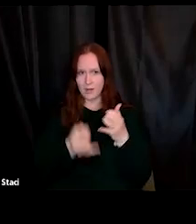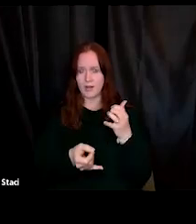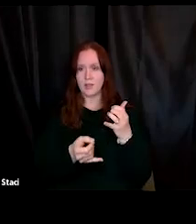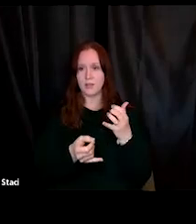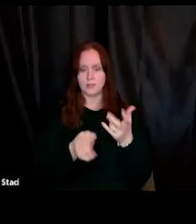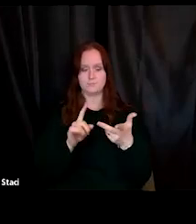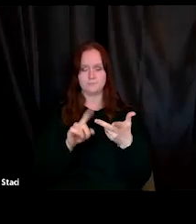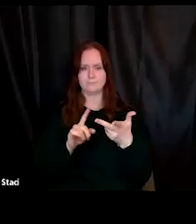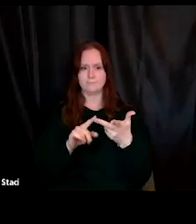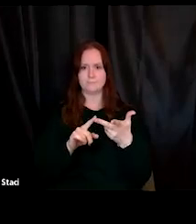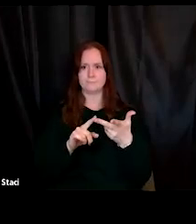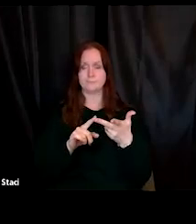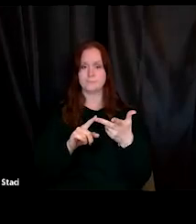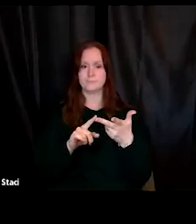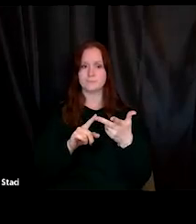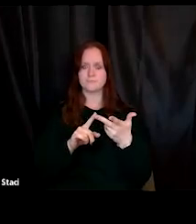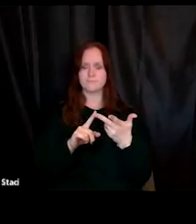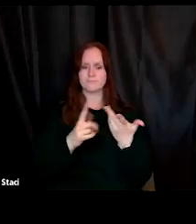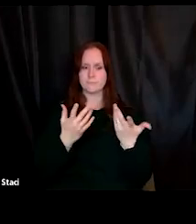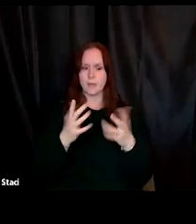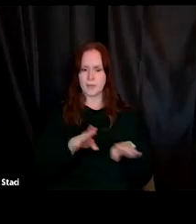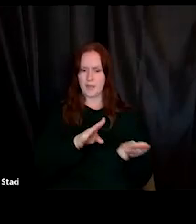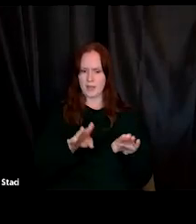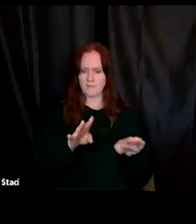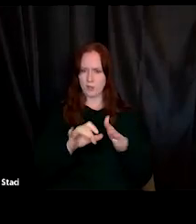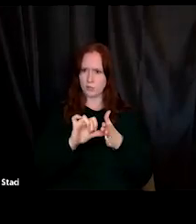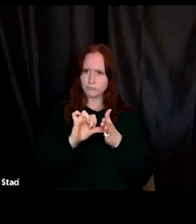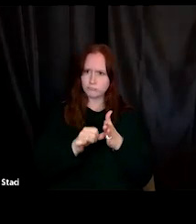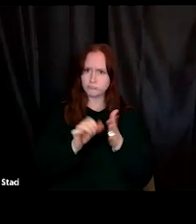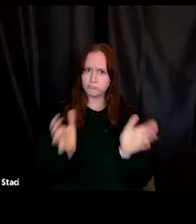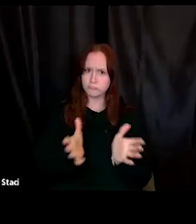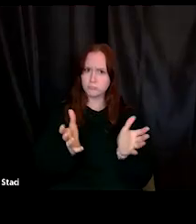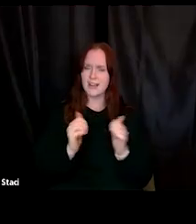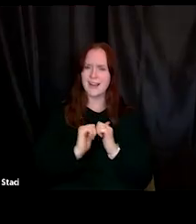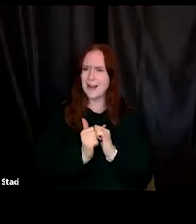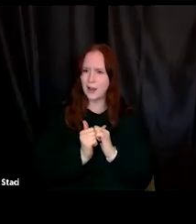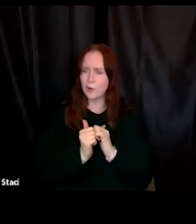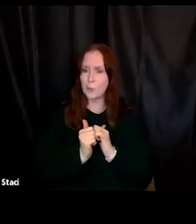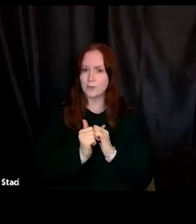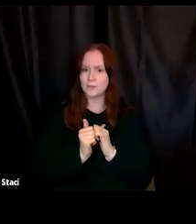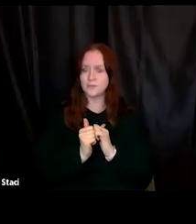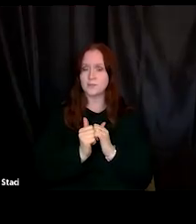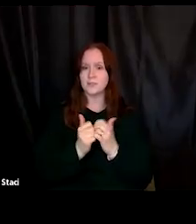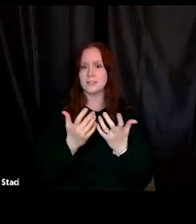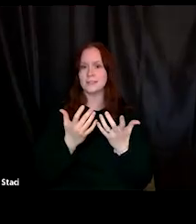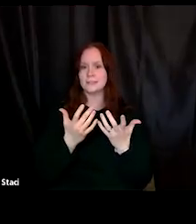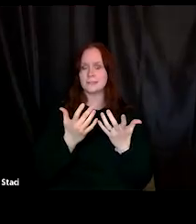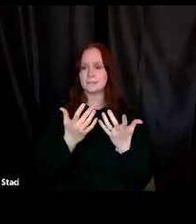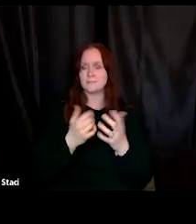hablará un poco más sobre otros. El primer servicio en línea que pensamos